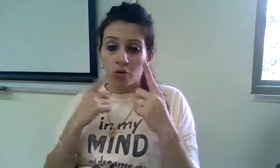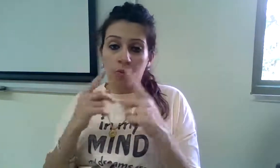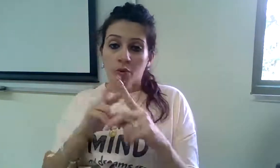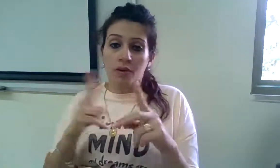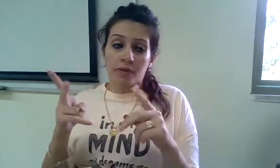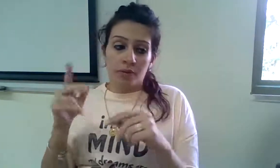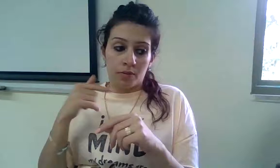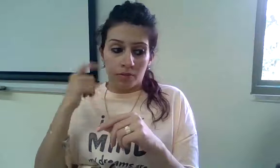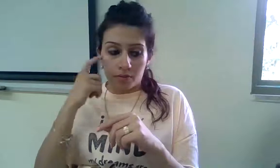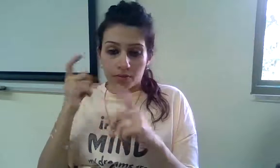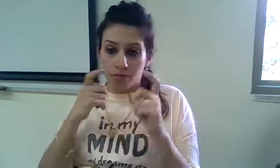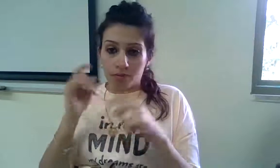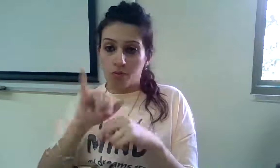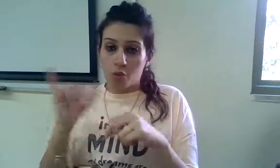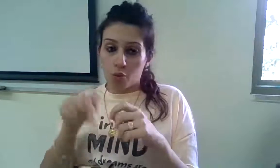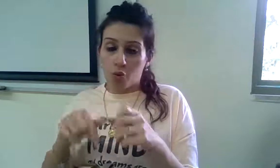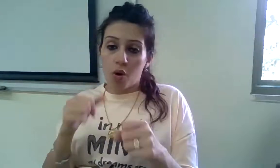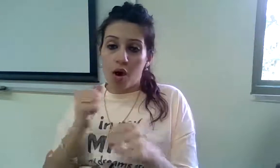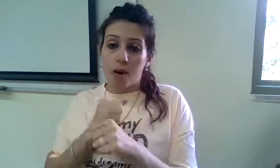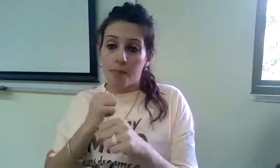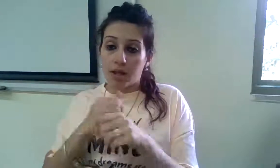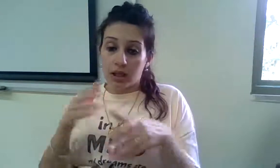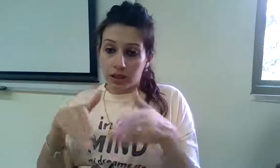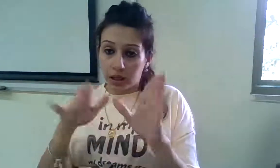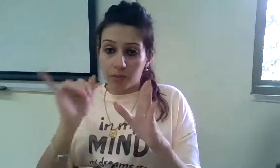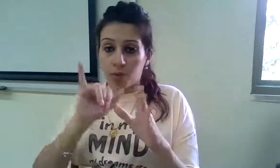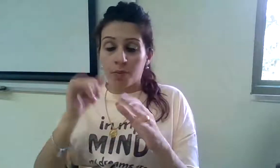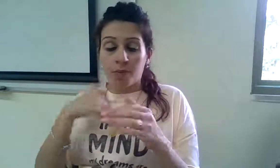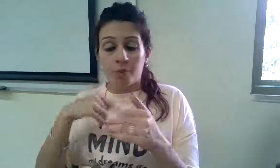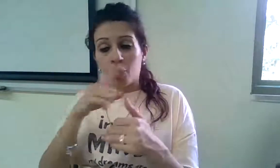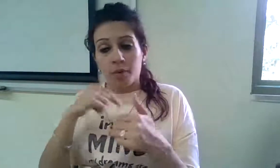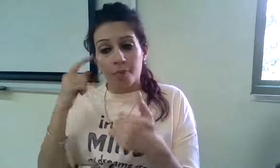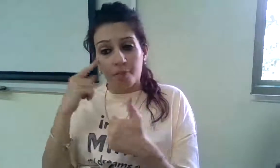ما ذكرته في عرضي التقديمي بخصوص أن احد نتائج بحثي الخاص